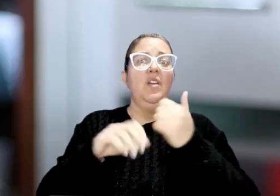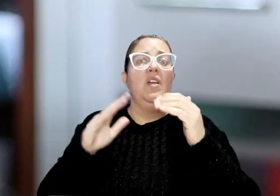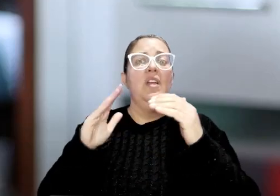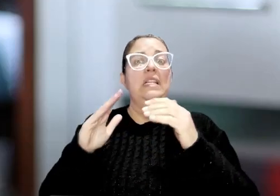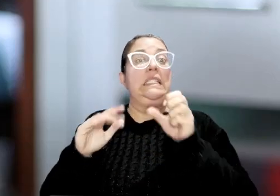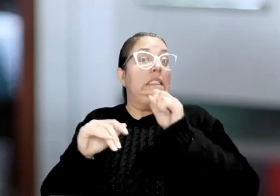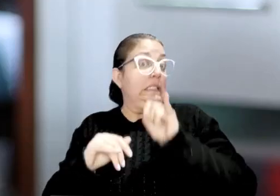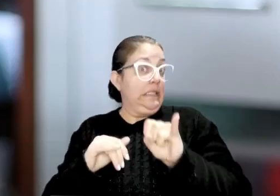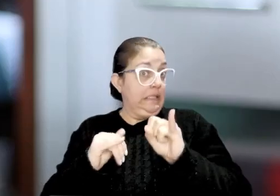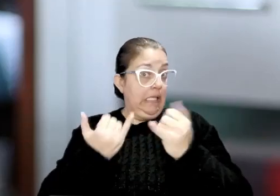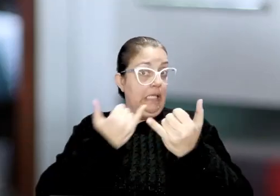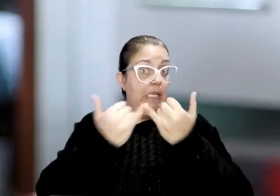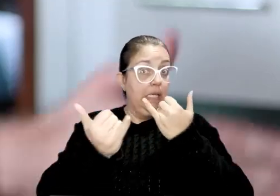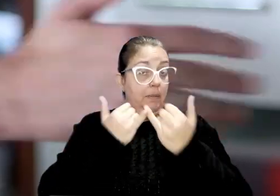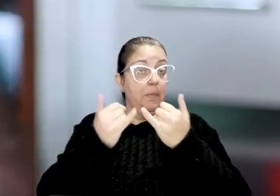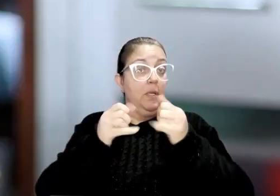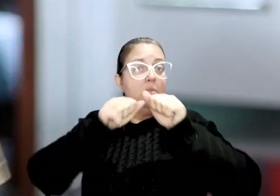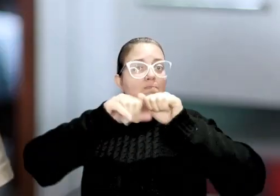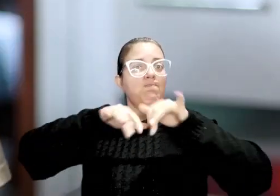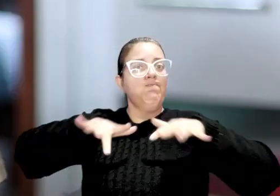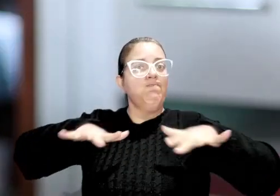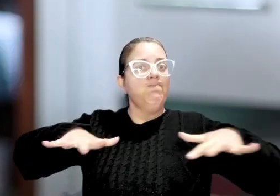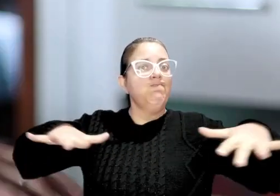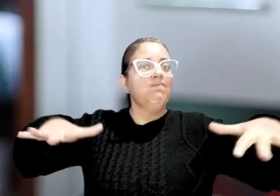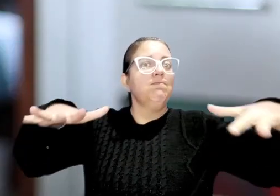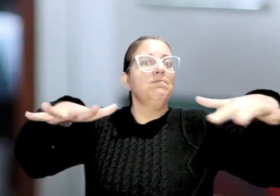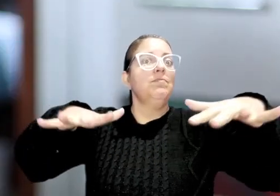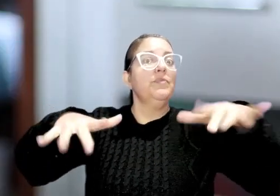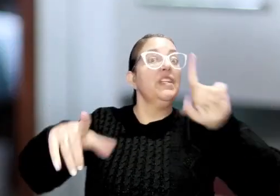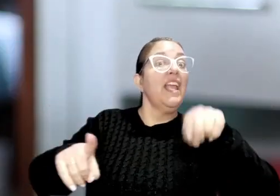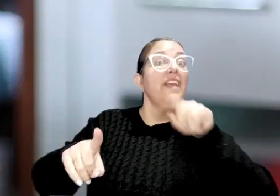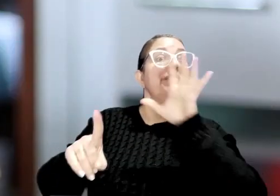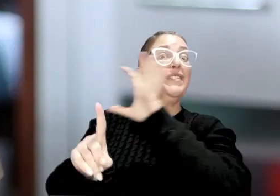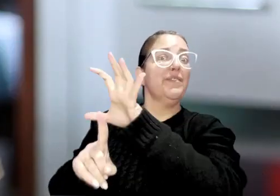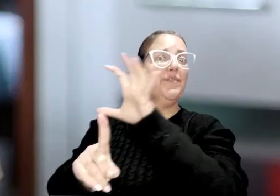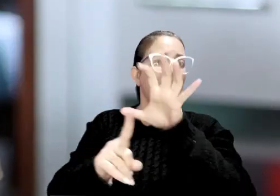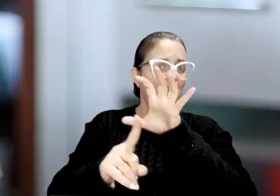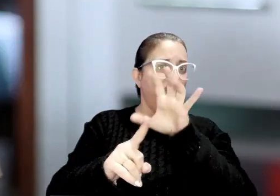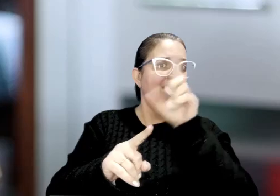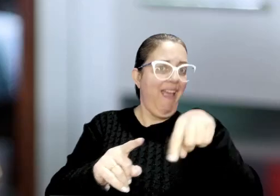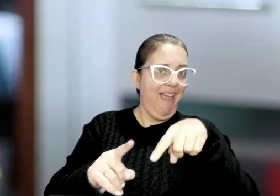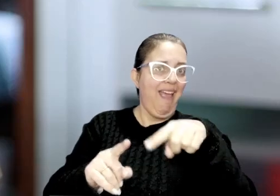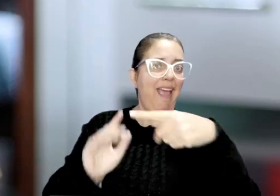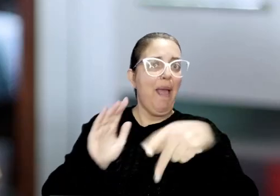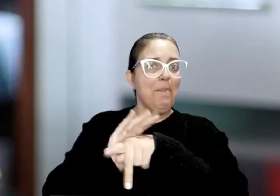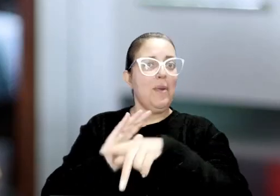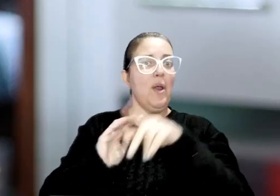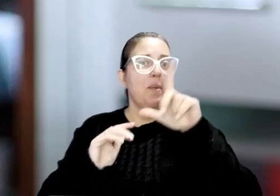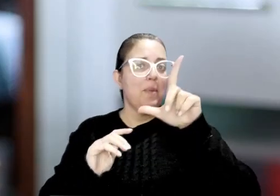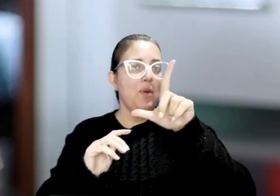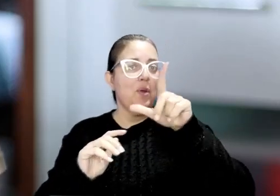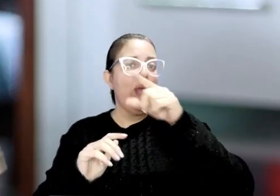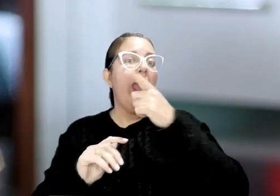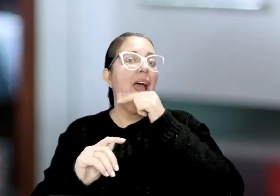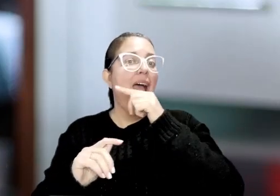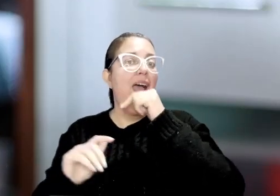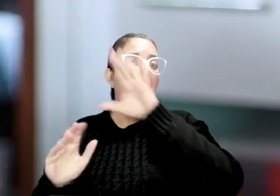lá quem vai ser afetado lógico vai ser a parte aqui do litoral né Então as pessoas aqui que é